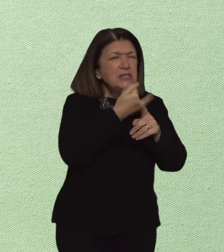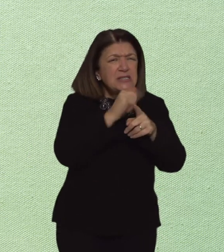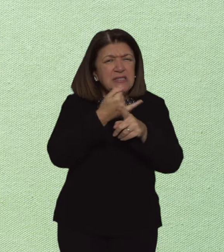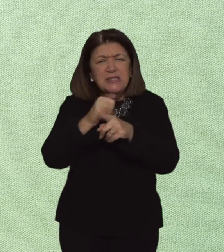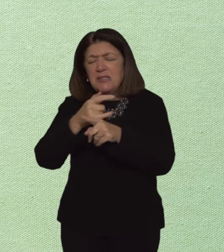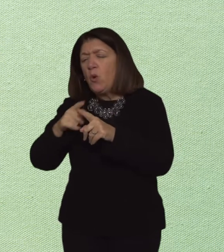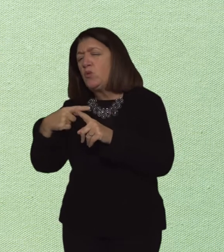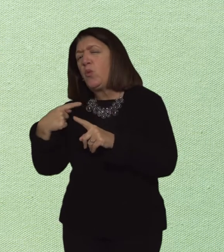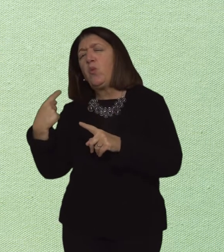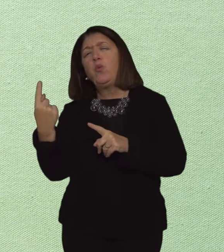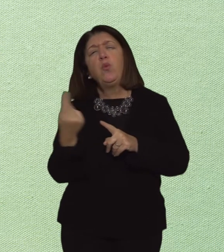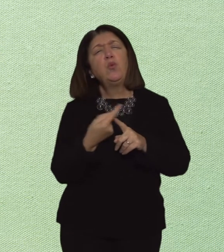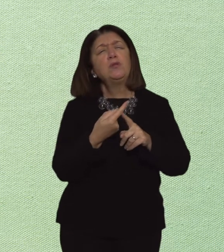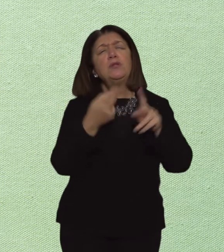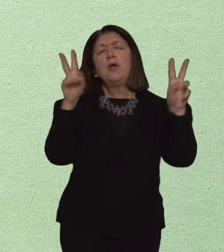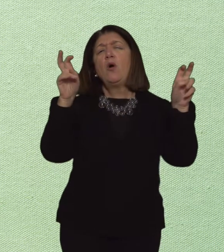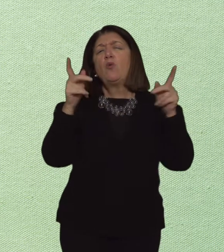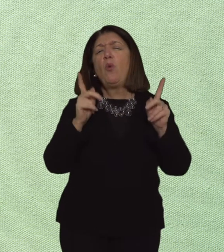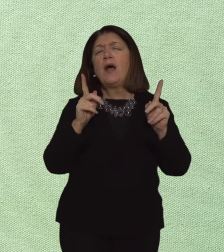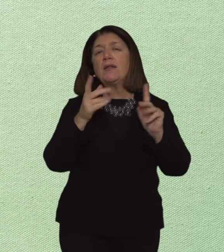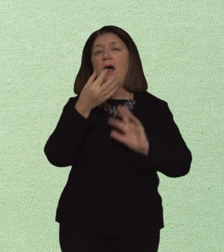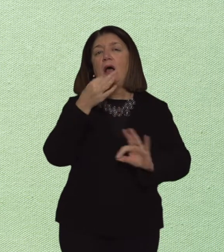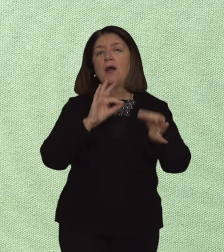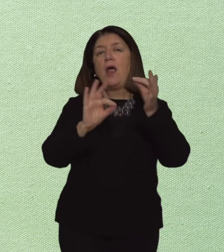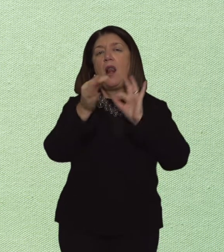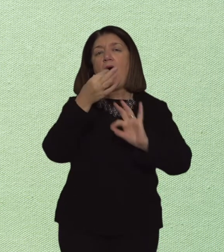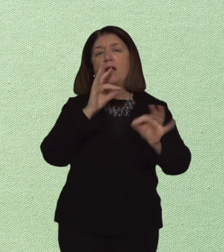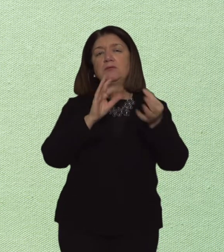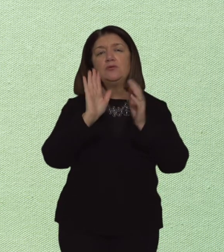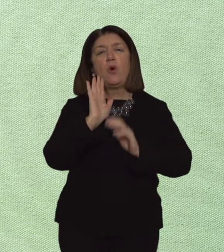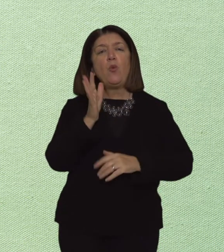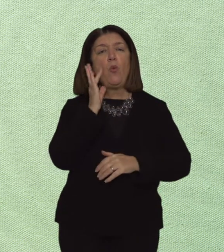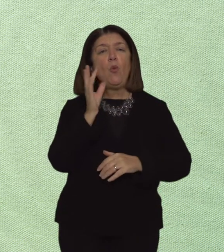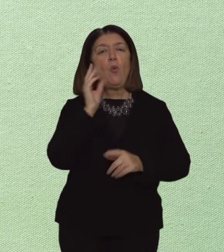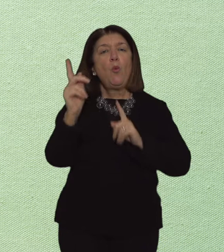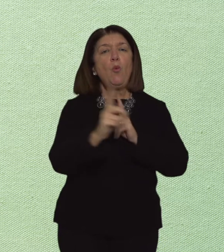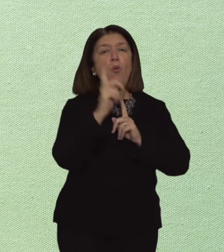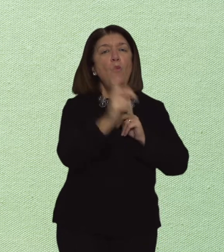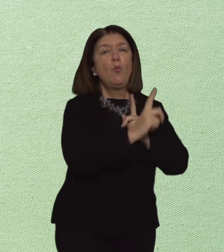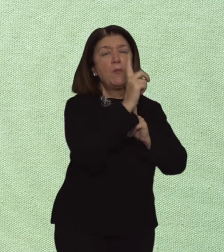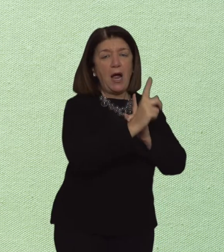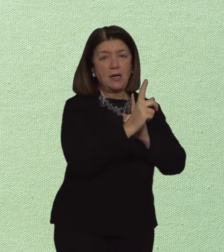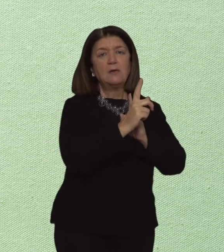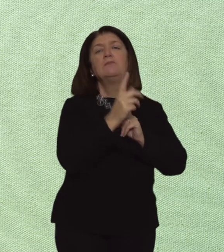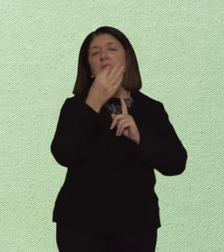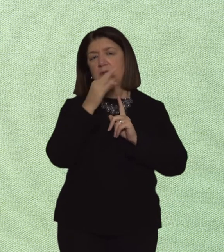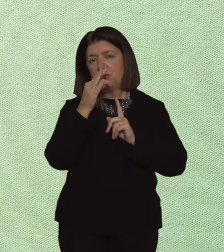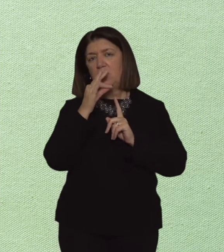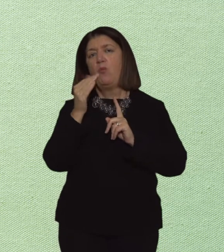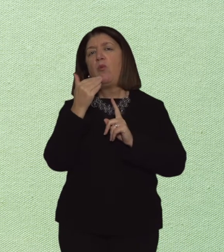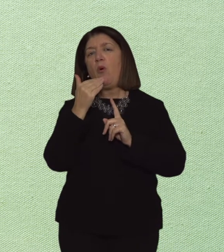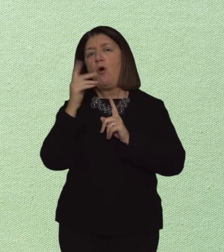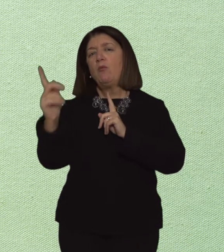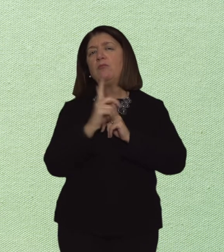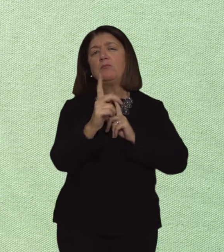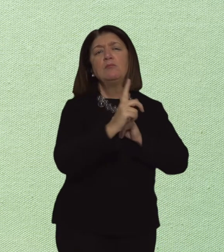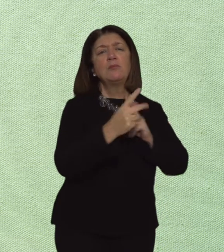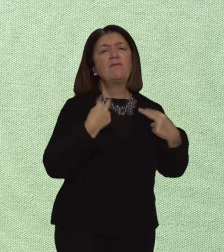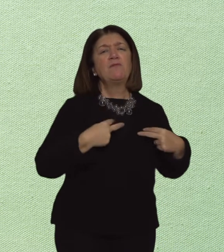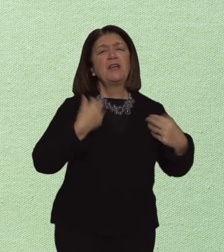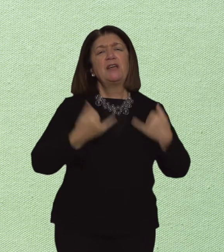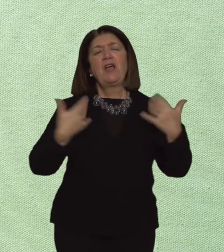relazioni umane: è possibile convivere tra individui, tra gruppi diversi, ed è possibile